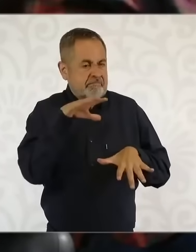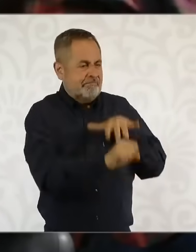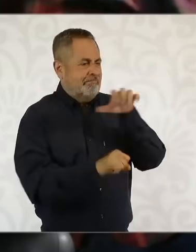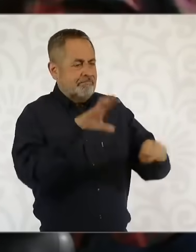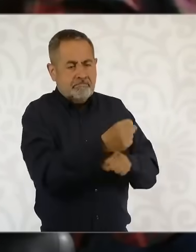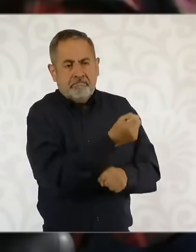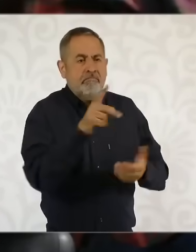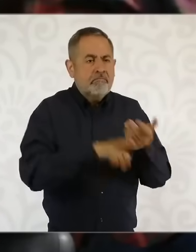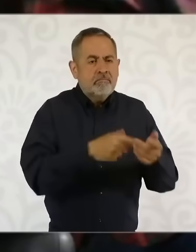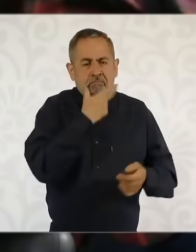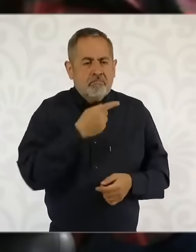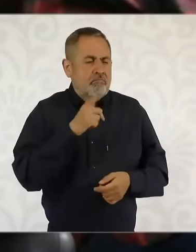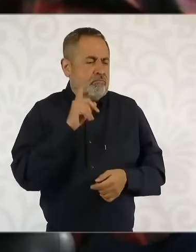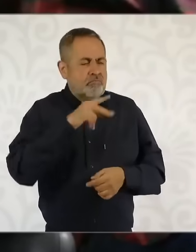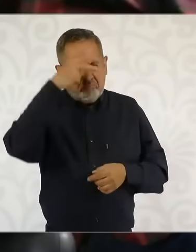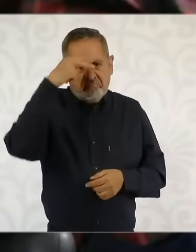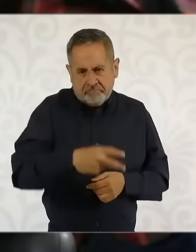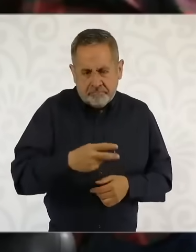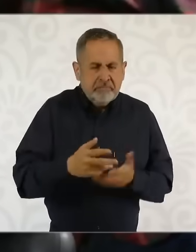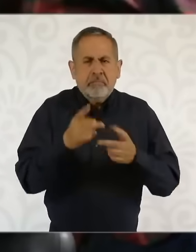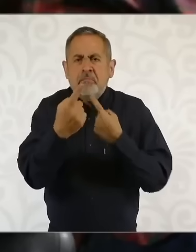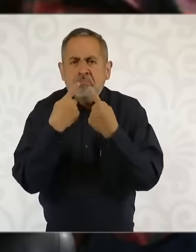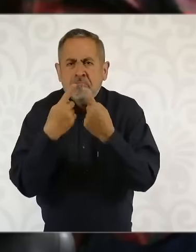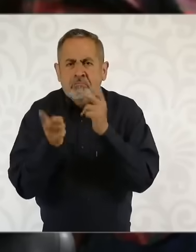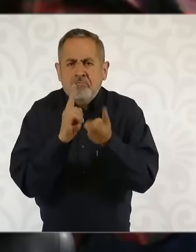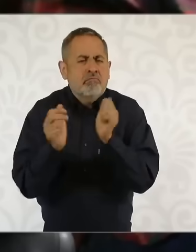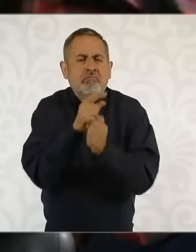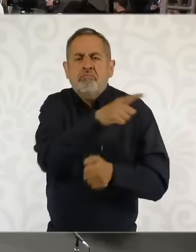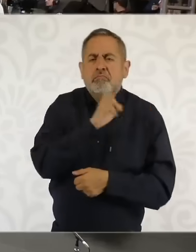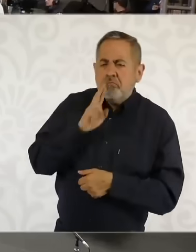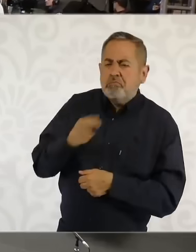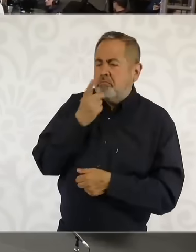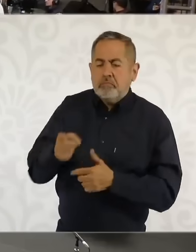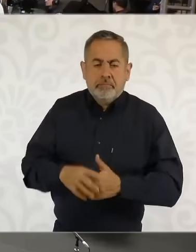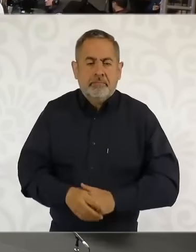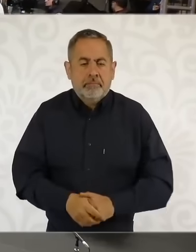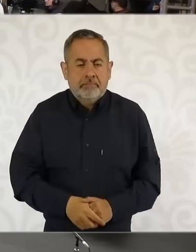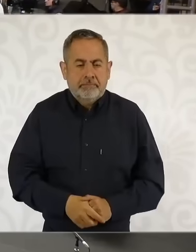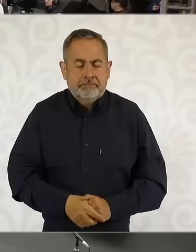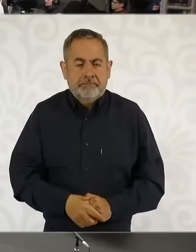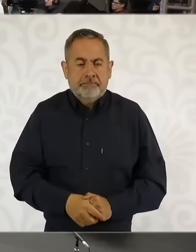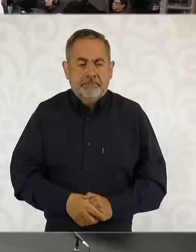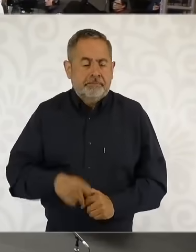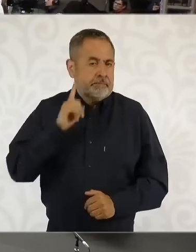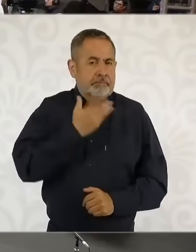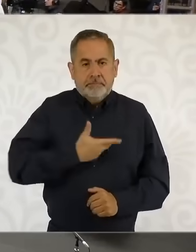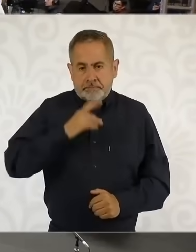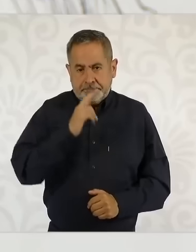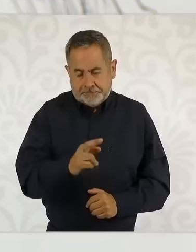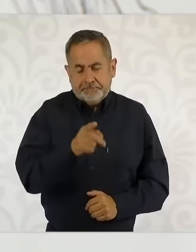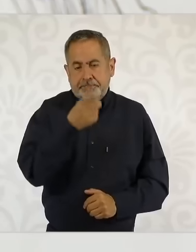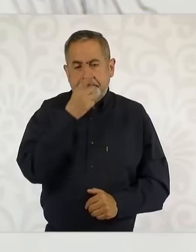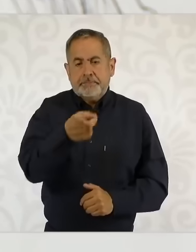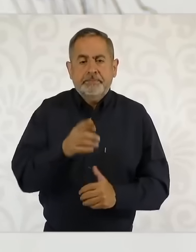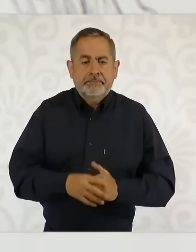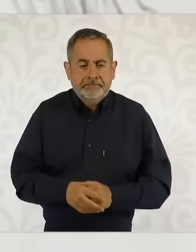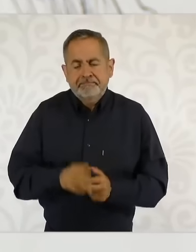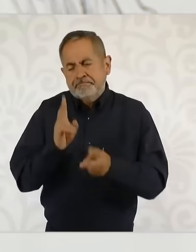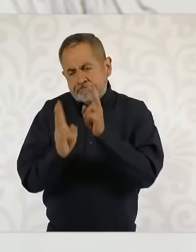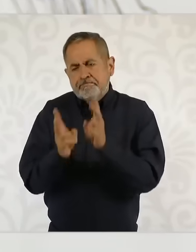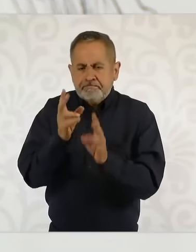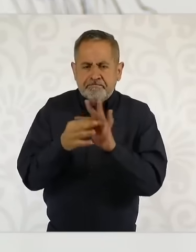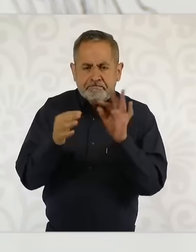mexicanos ¿Cuál fue el el la respuesta que él le dio el hablamos de de temas de seguridad